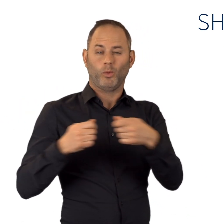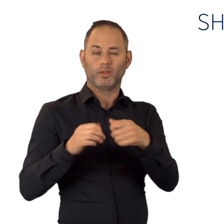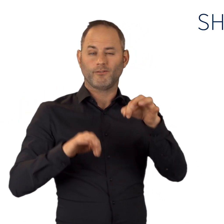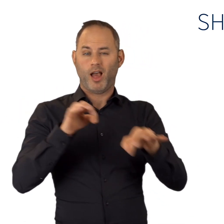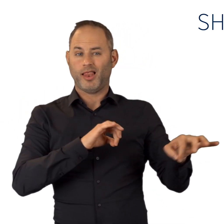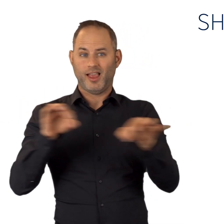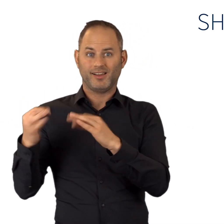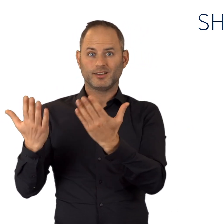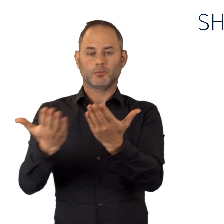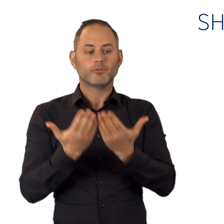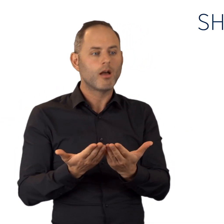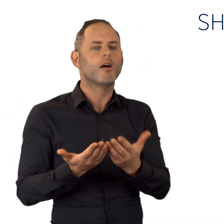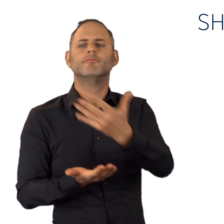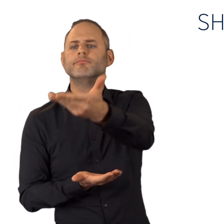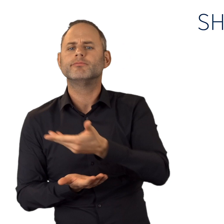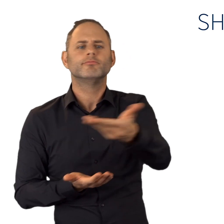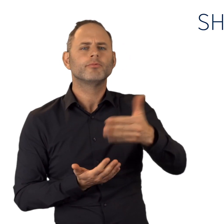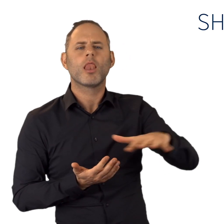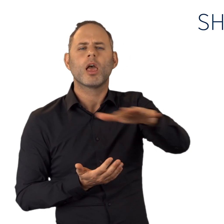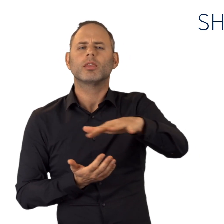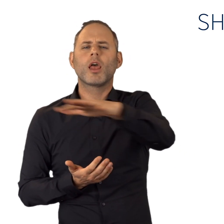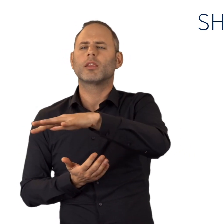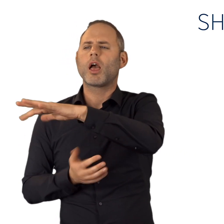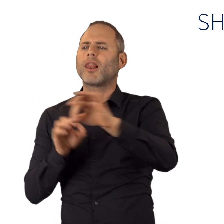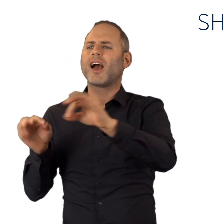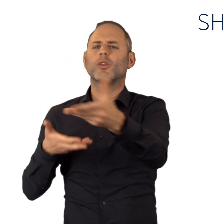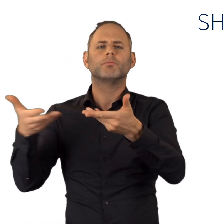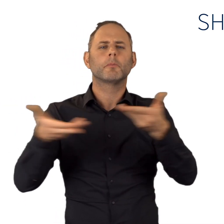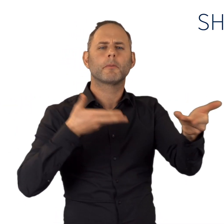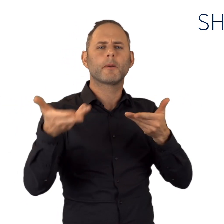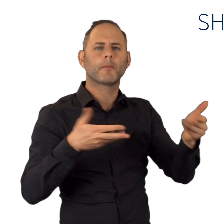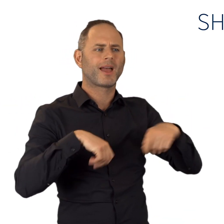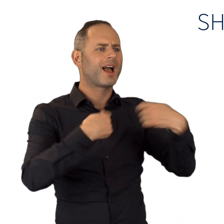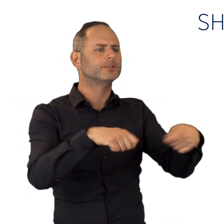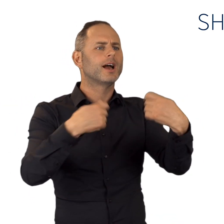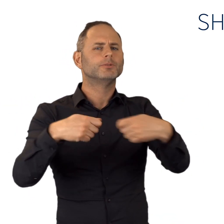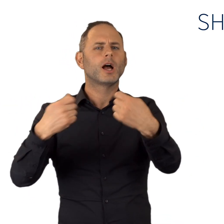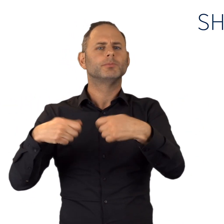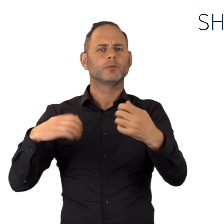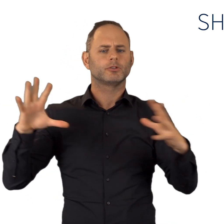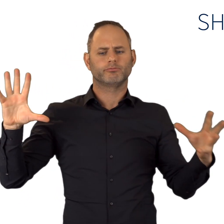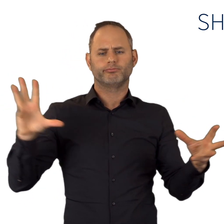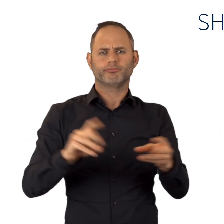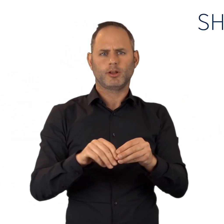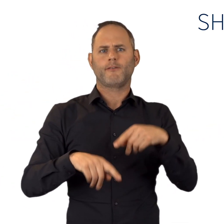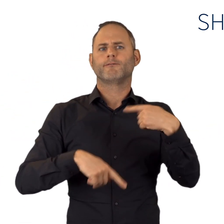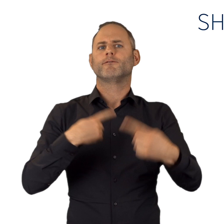Der Bundeswahlleiter ermittelt nach den Schnellmeldungen der Landeswahlleitungen